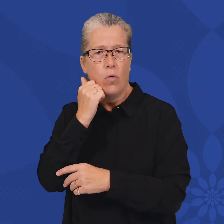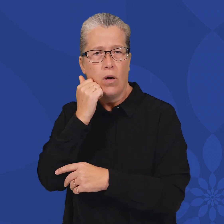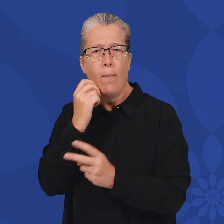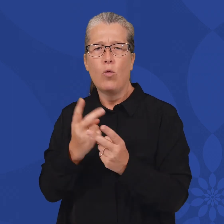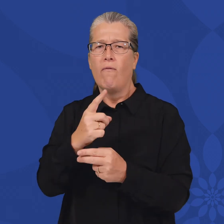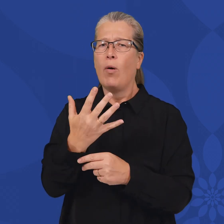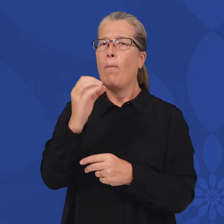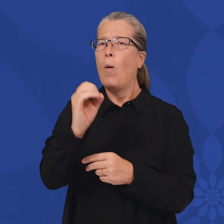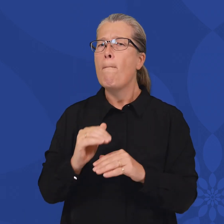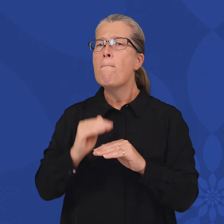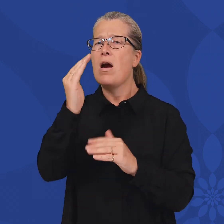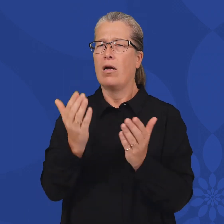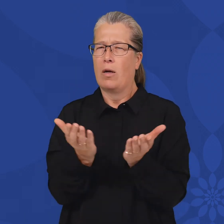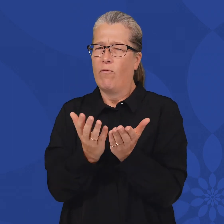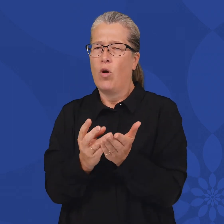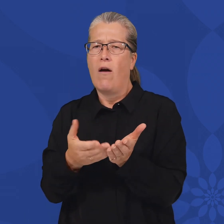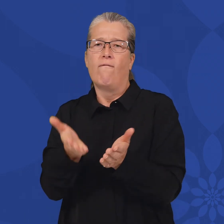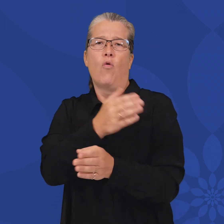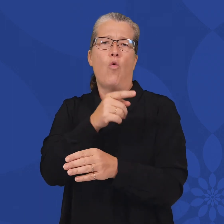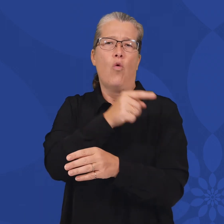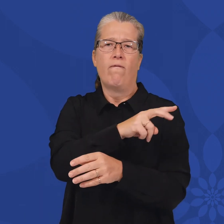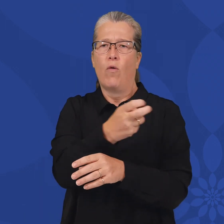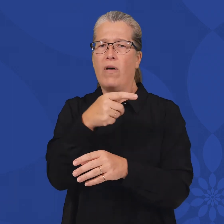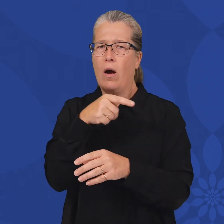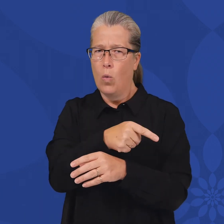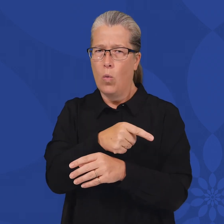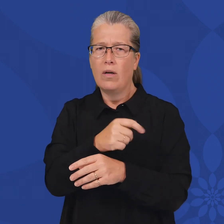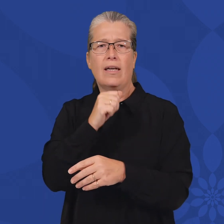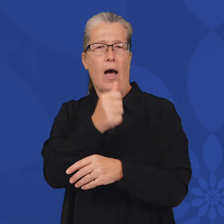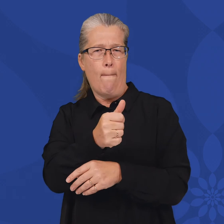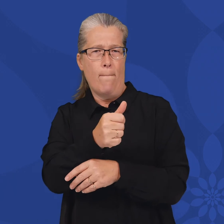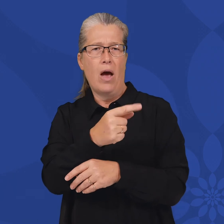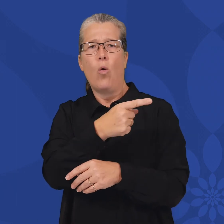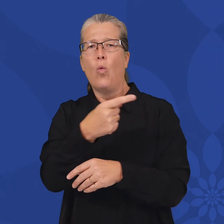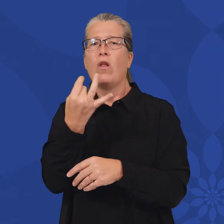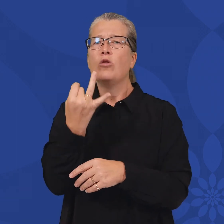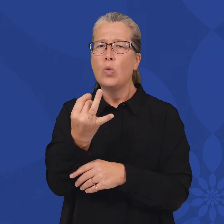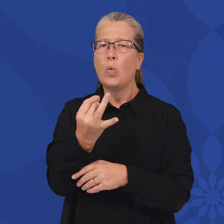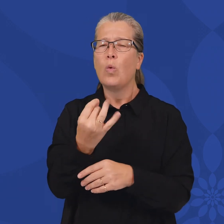vilket är 15 procent mer än de 107 smittfall per 100 000 invånare som rapporterades under -